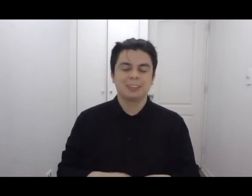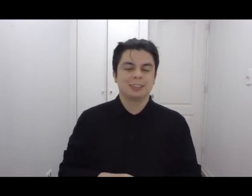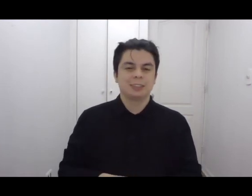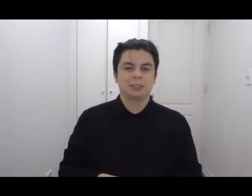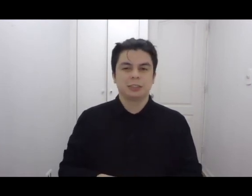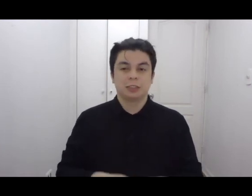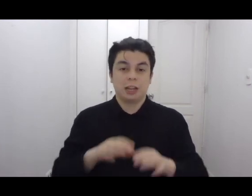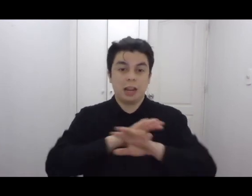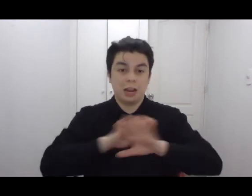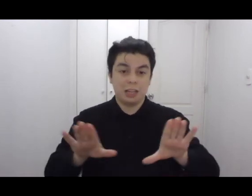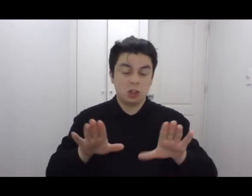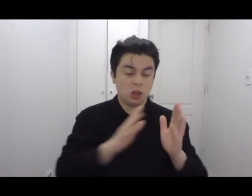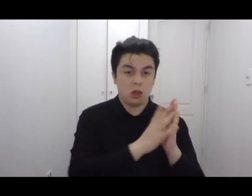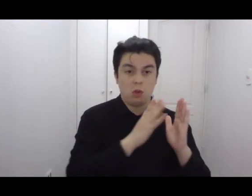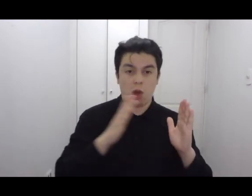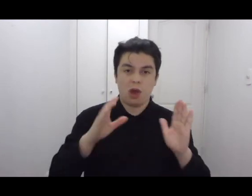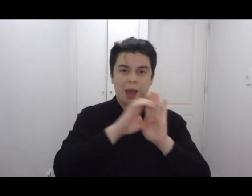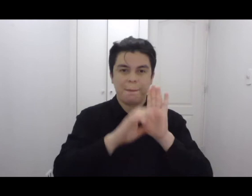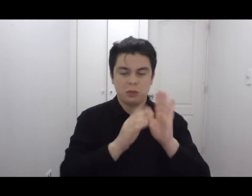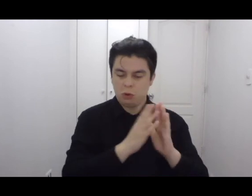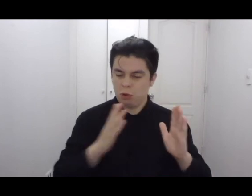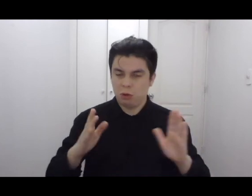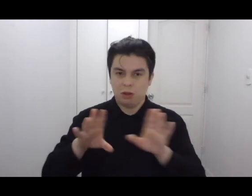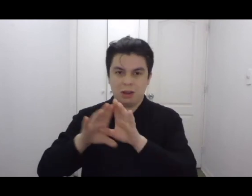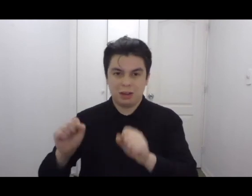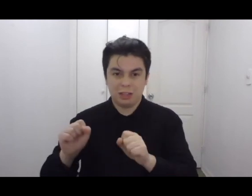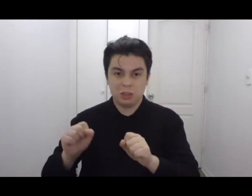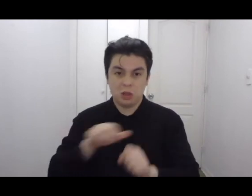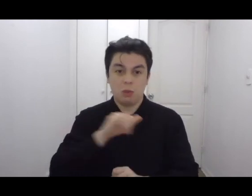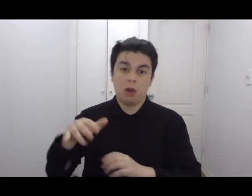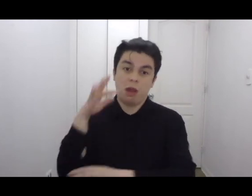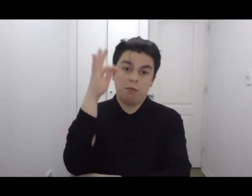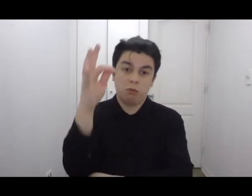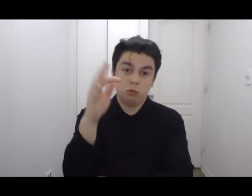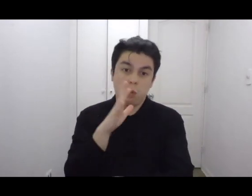de como rico gasta poquito esperemos que haya otro en algún momento, nunca se sabe lo